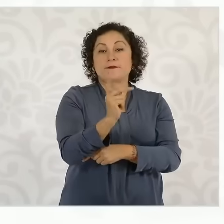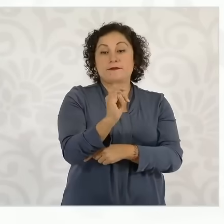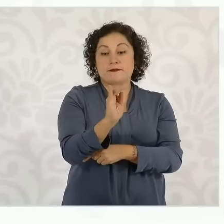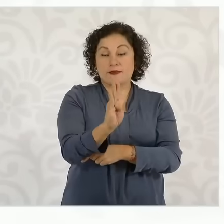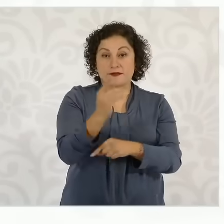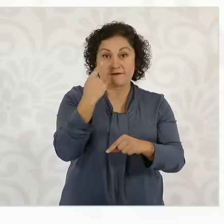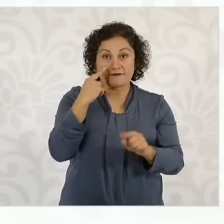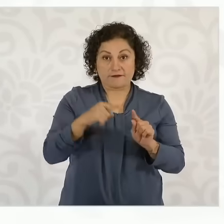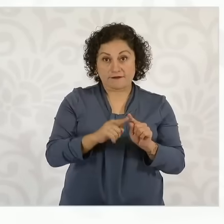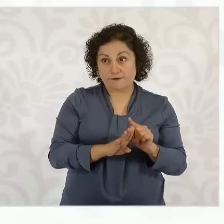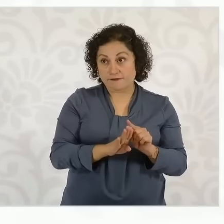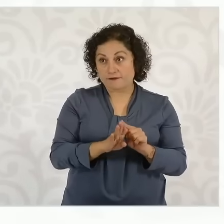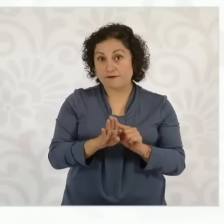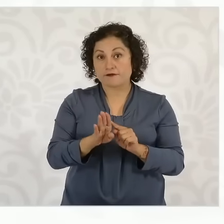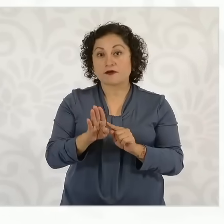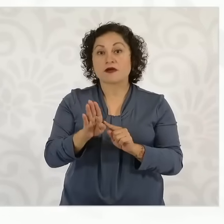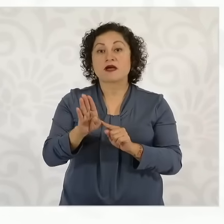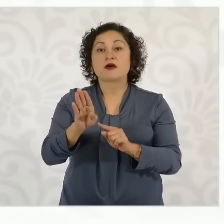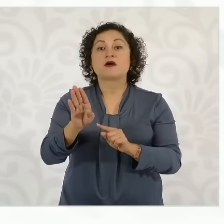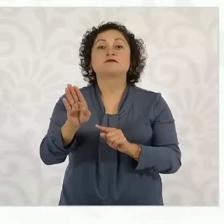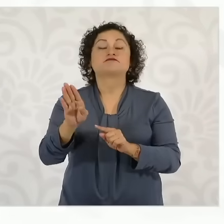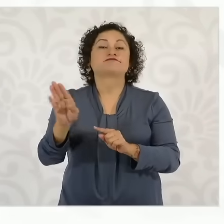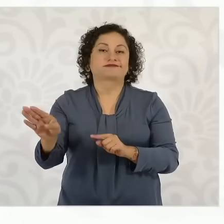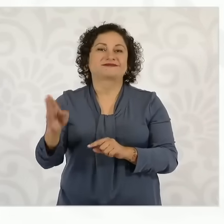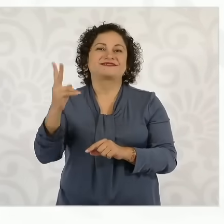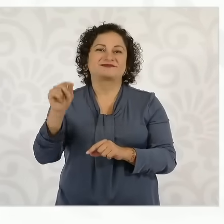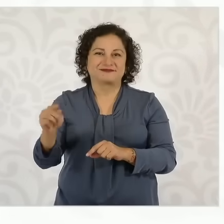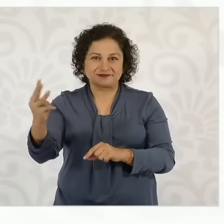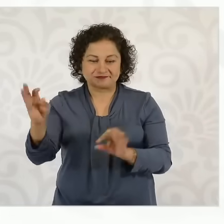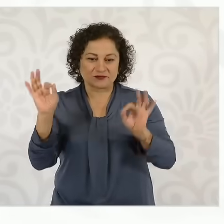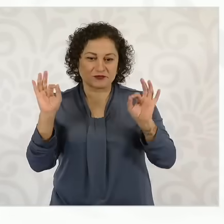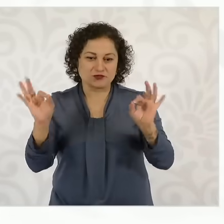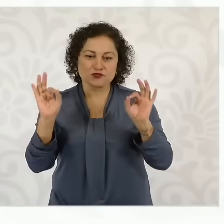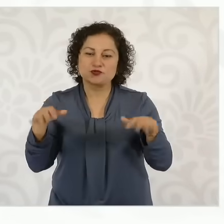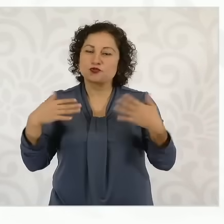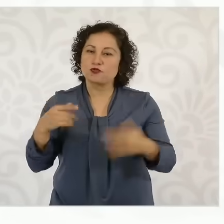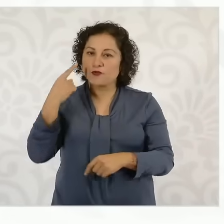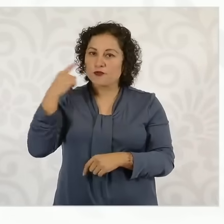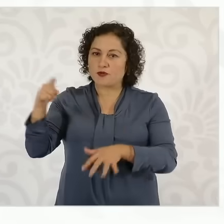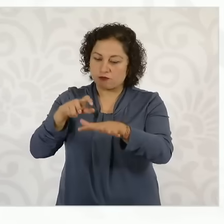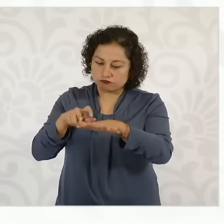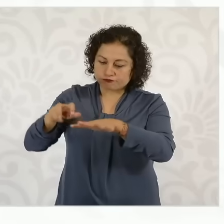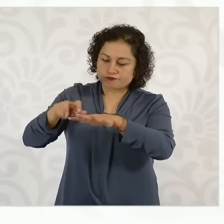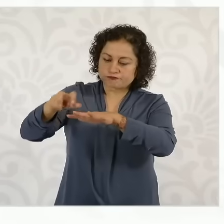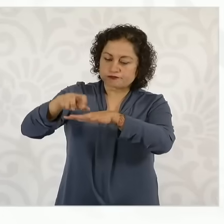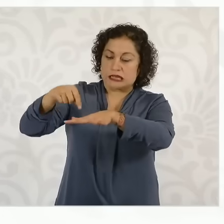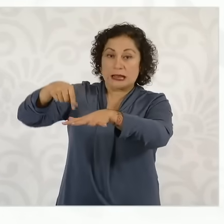a 2.3 en los cinco estados del sureste por donde pasa el Tren Maya. La población económica activa,